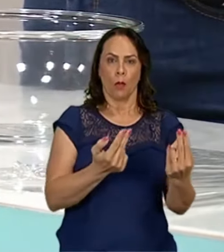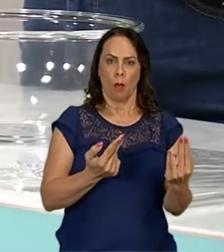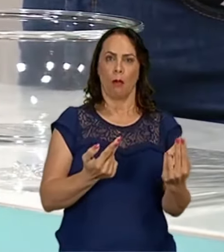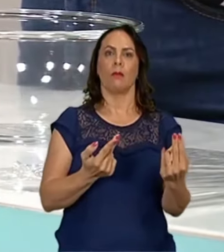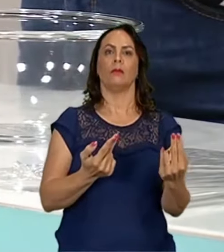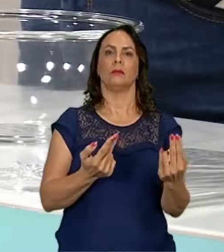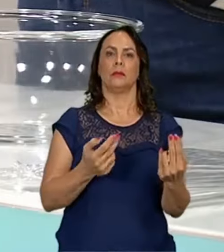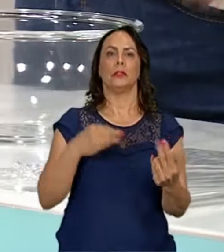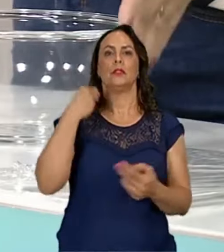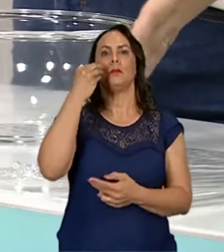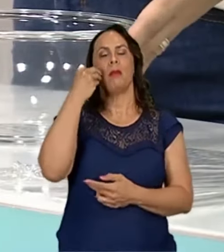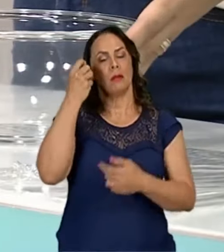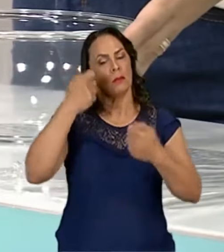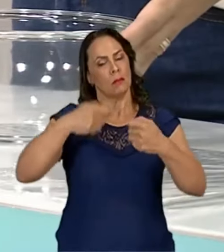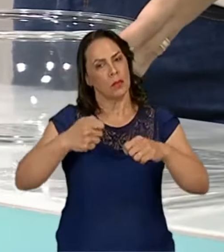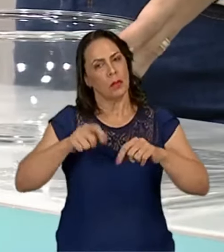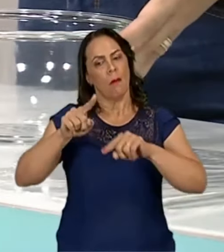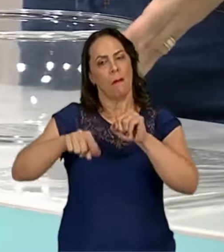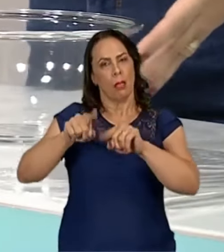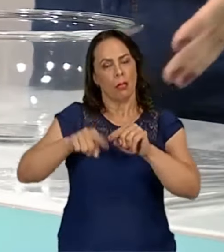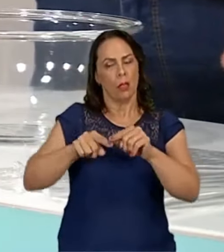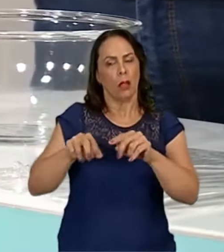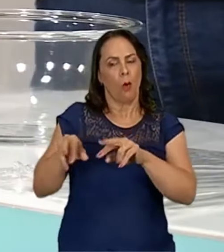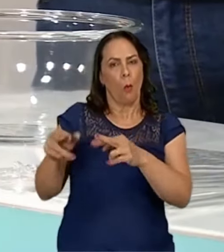pode ser que não dê muito certo. O que a gente vai